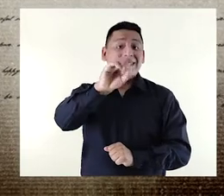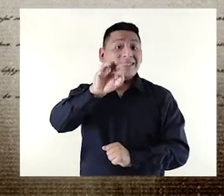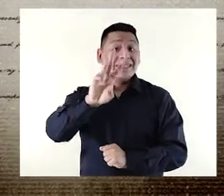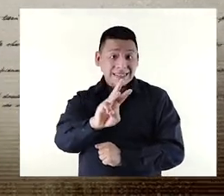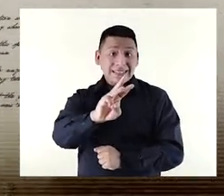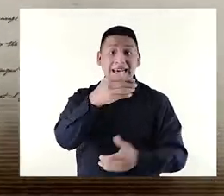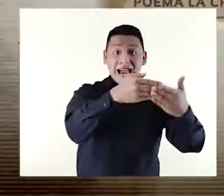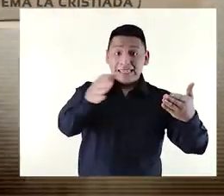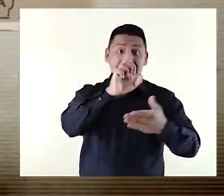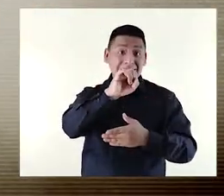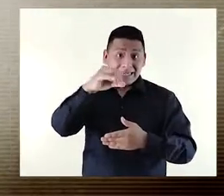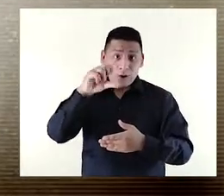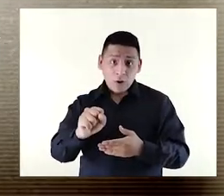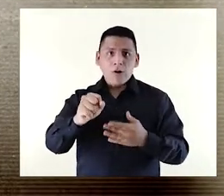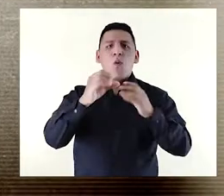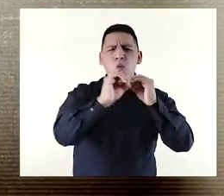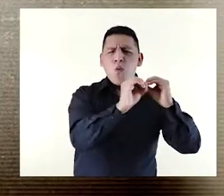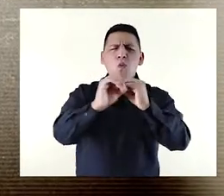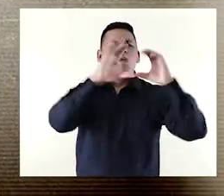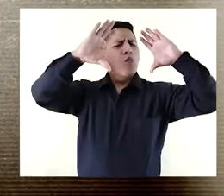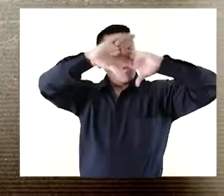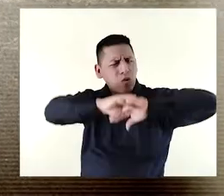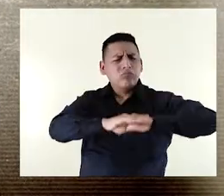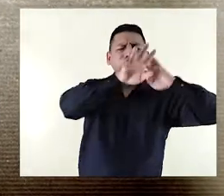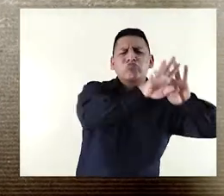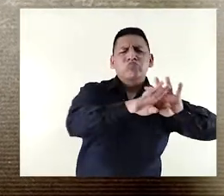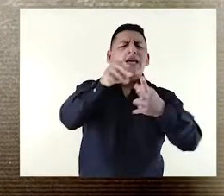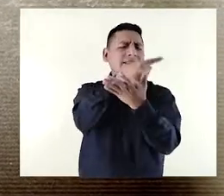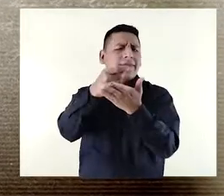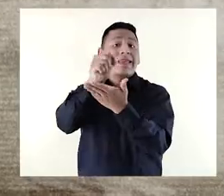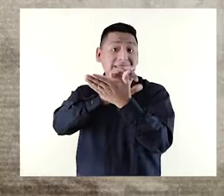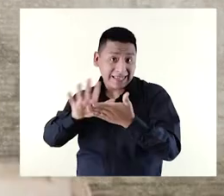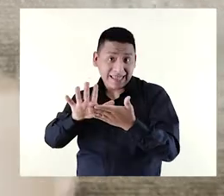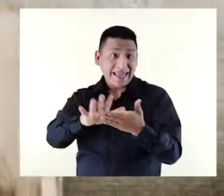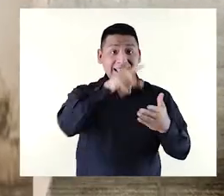y durante ese siglo una importante procesión nocturna recorría la calle en Semana Santa desde